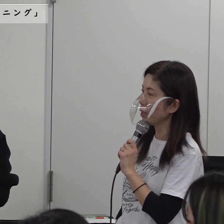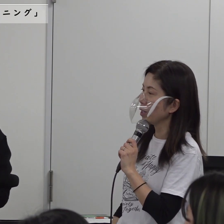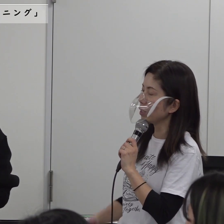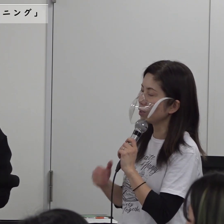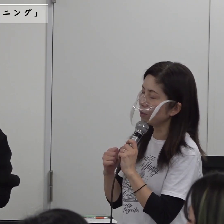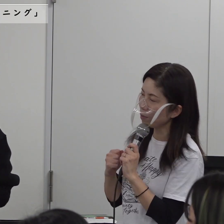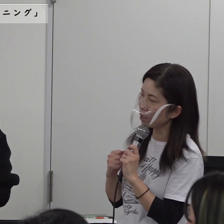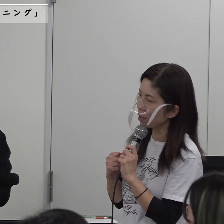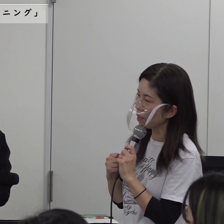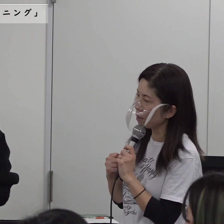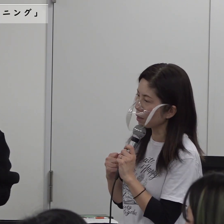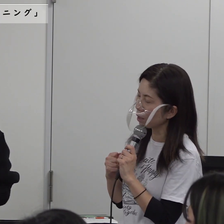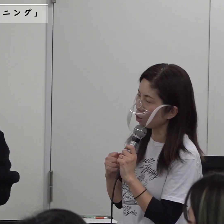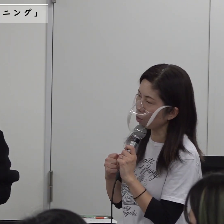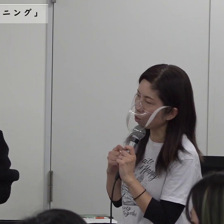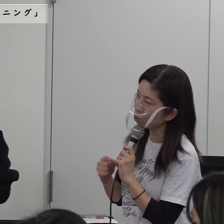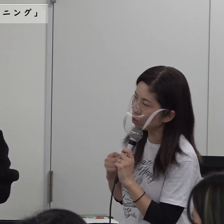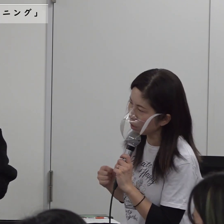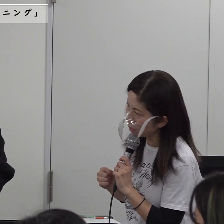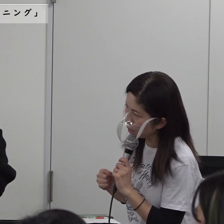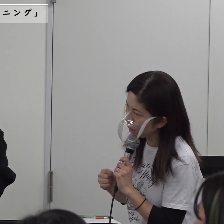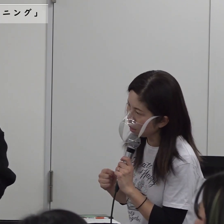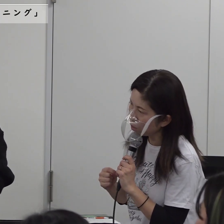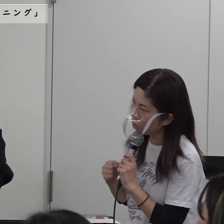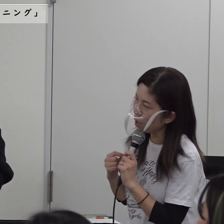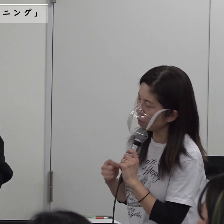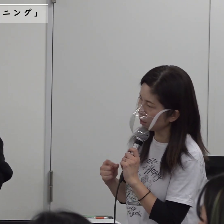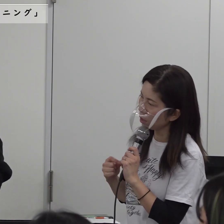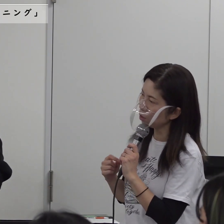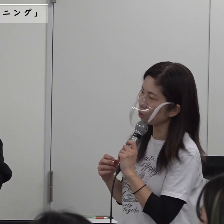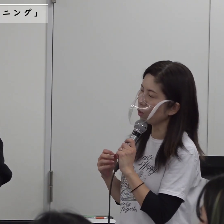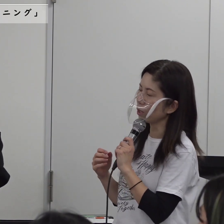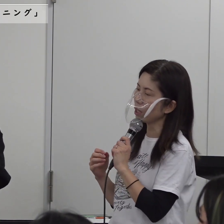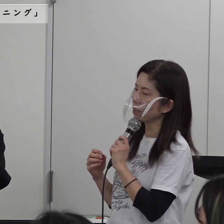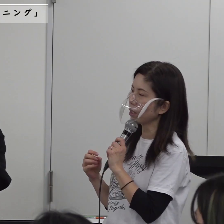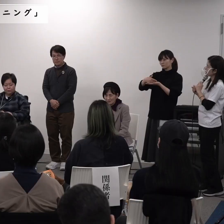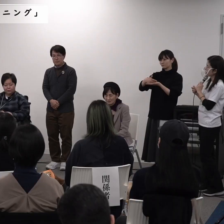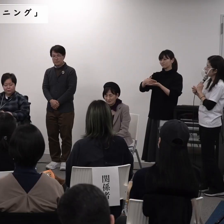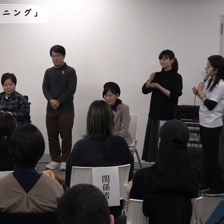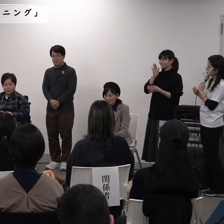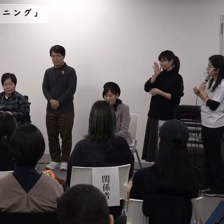一番 大変だったと思うお薬の話をちょっとお聞かせいただけますか